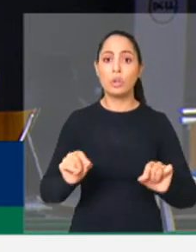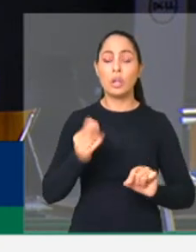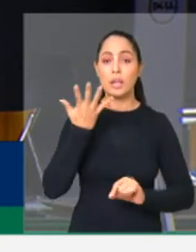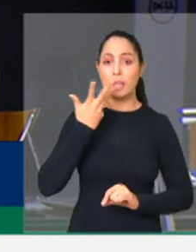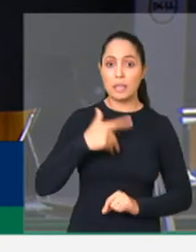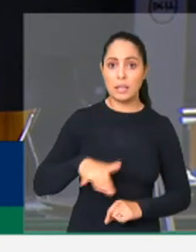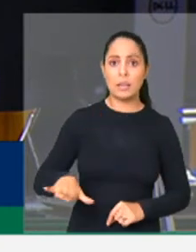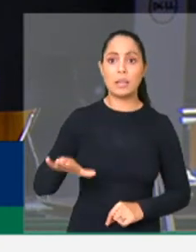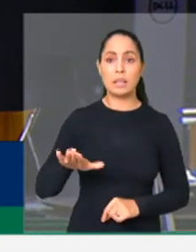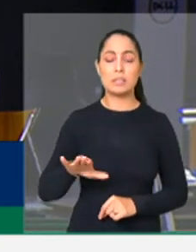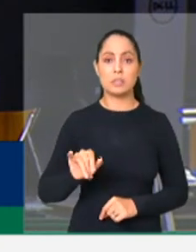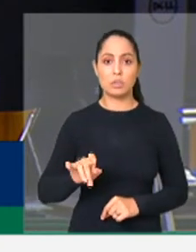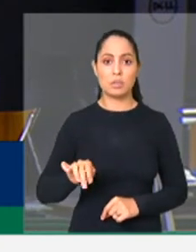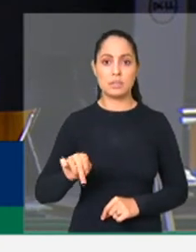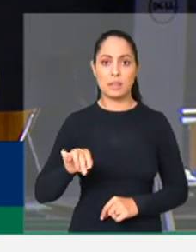18/3/21. COM A PALAVRA O